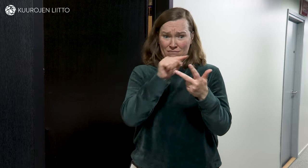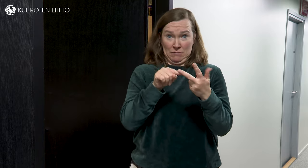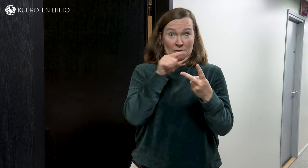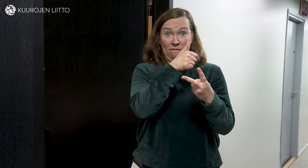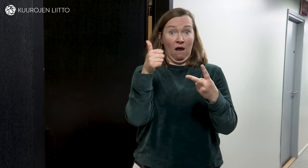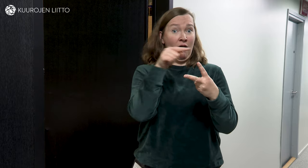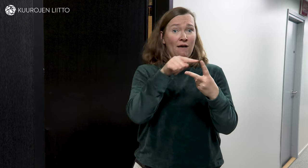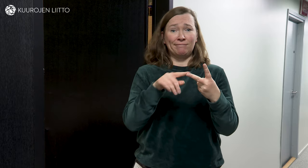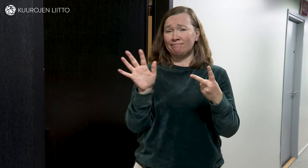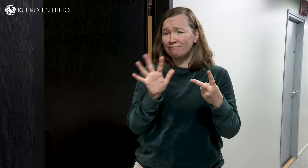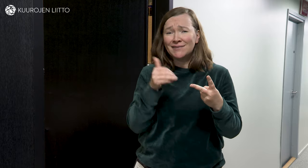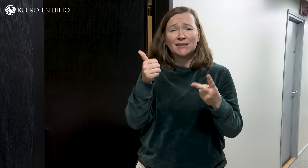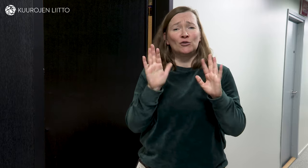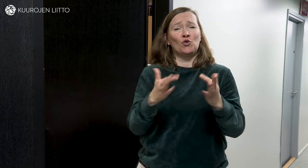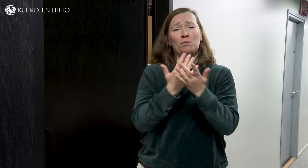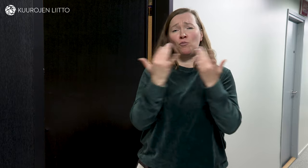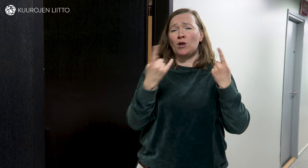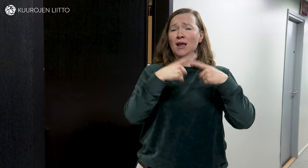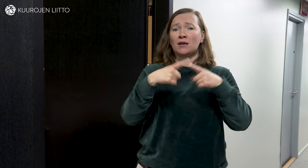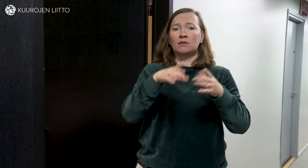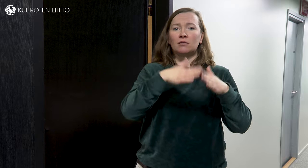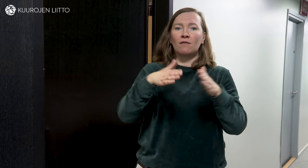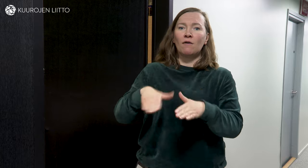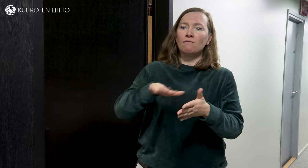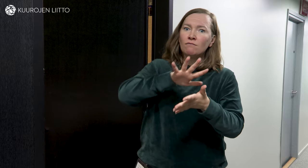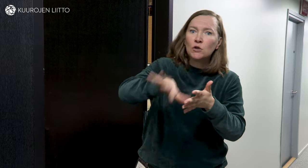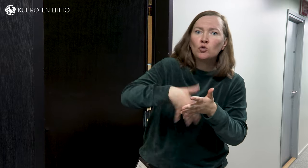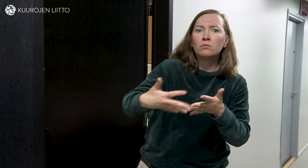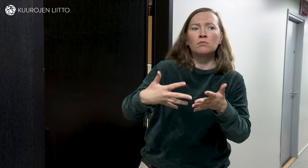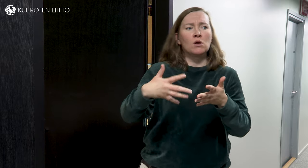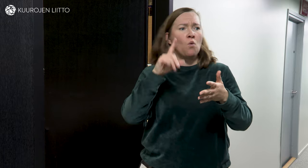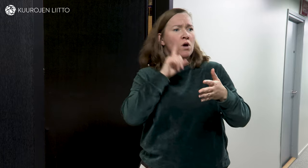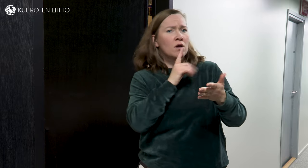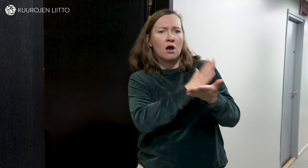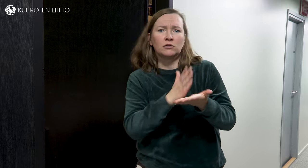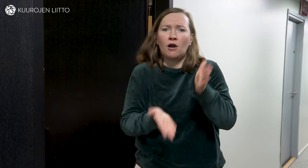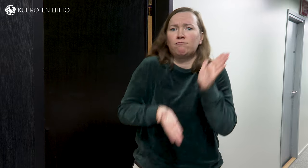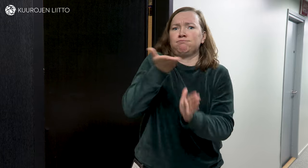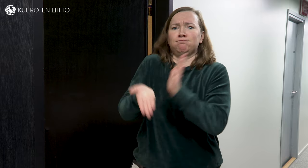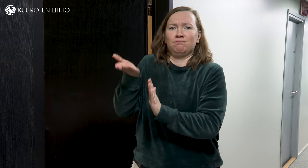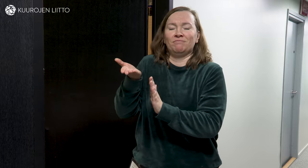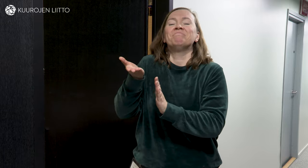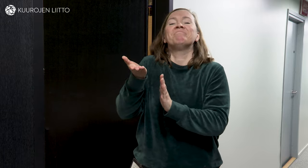Eikä siinä vielä kaikki, vaan hän on myös nostanut esille viittomakielisten - ja kuurojen asioita monin eri tavoin.